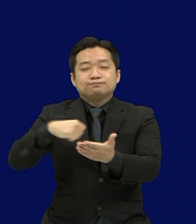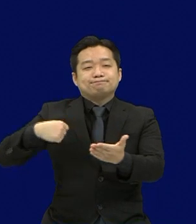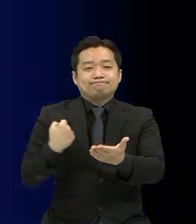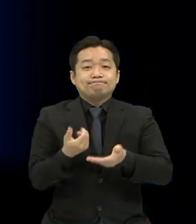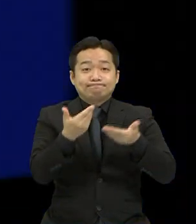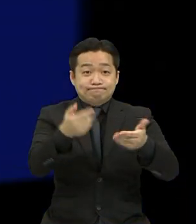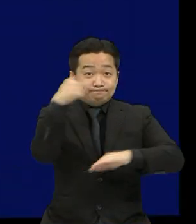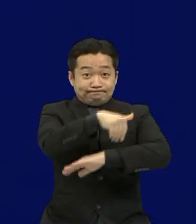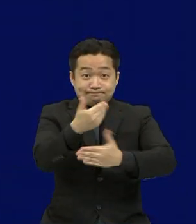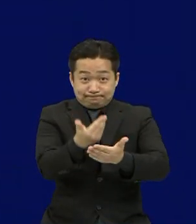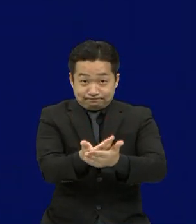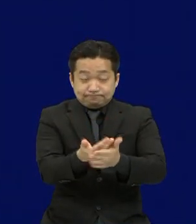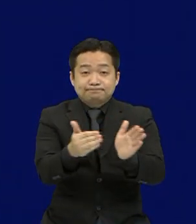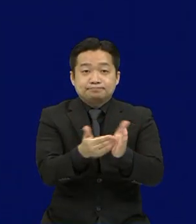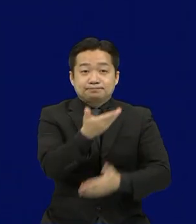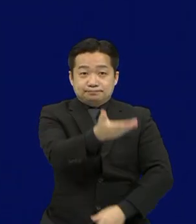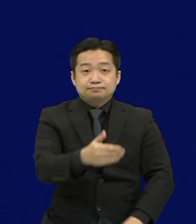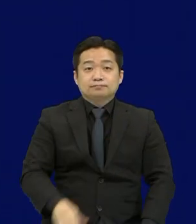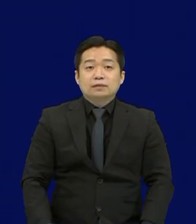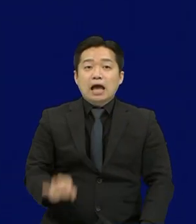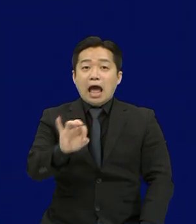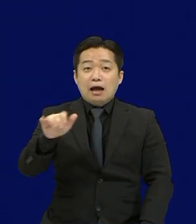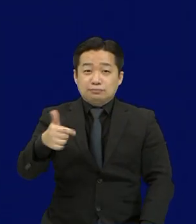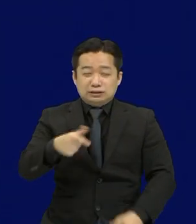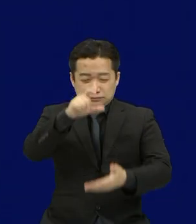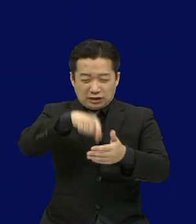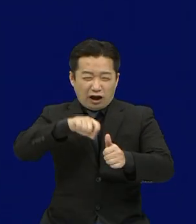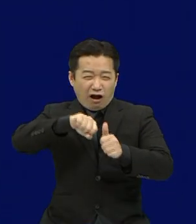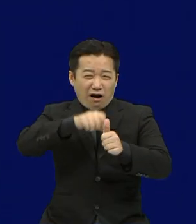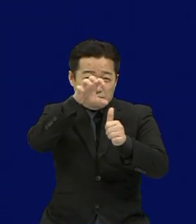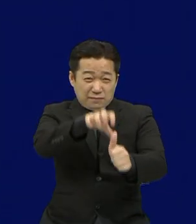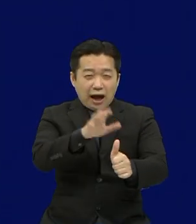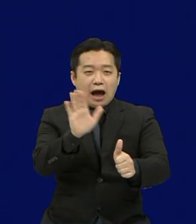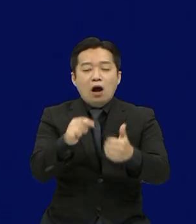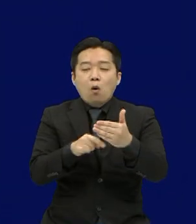애플은 인앱 결제를 강제하지 않고 그 외 수단을 허용하고 있어 개정법에